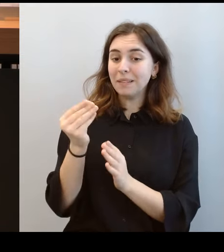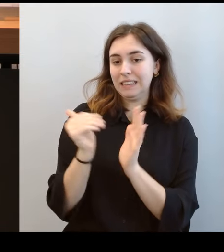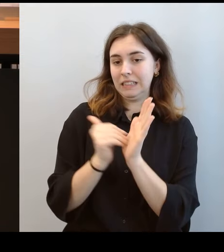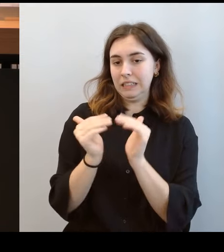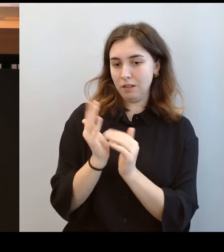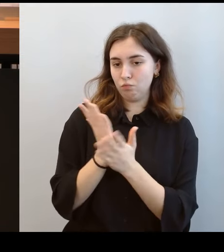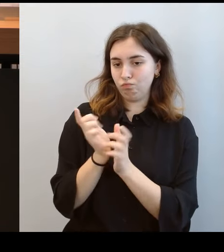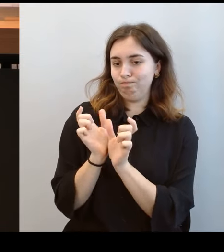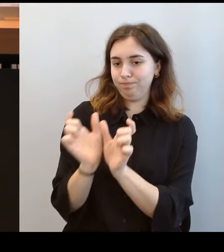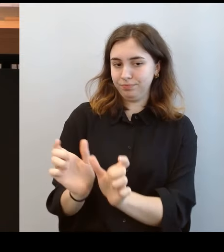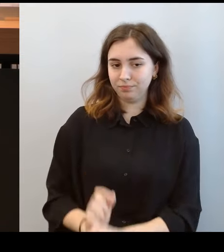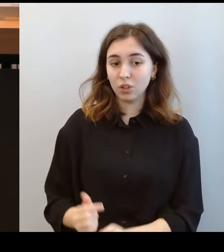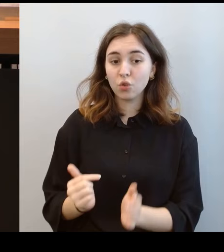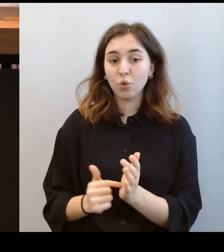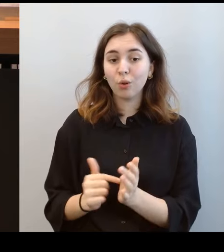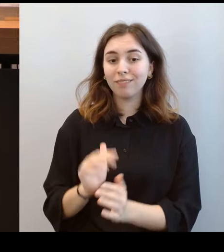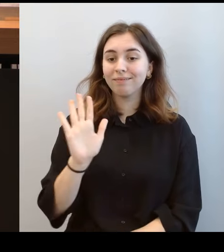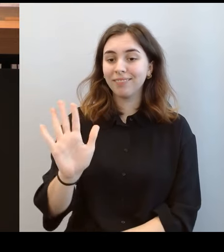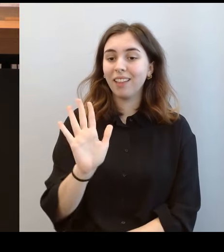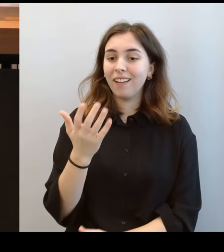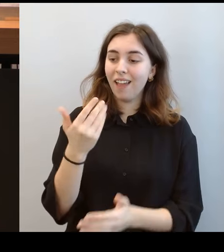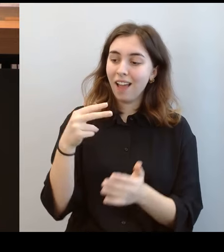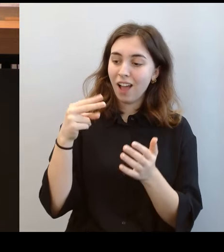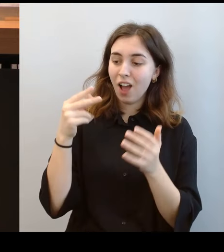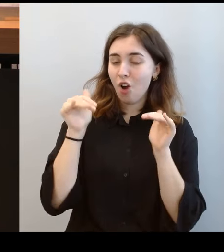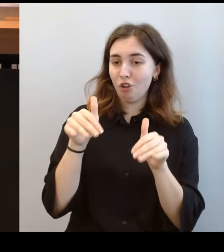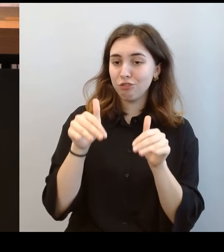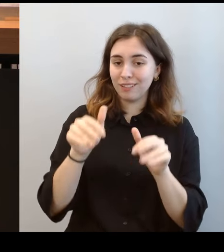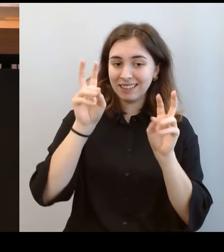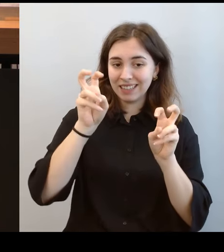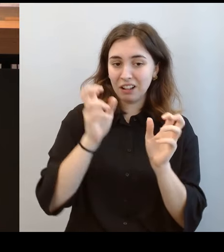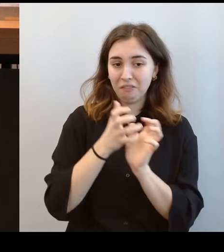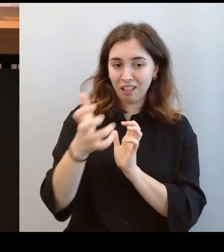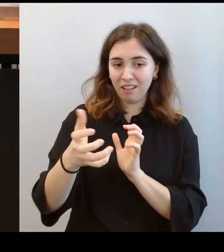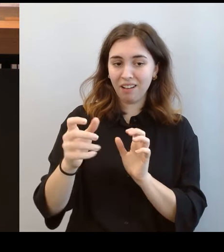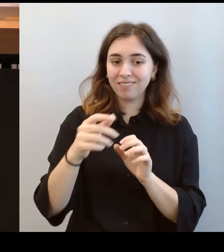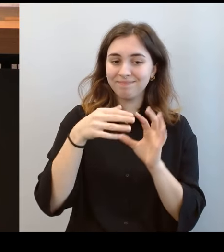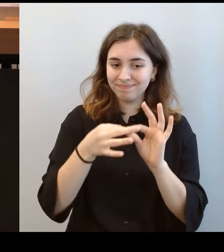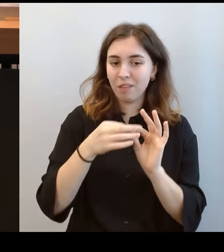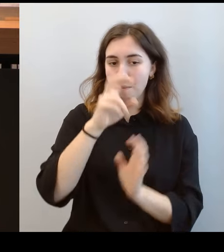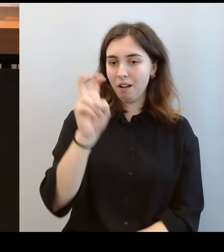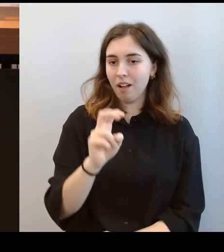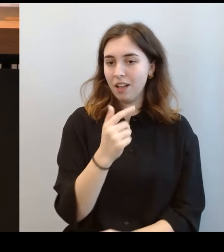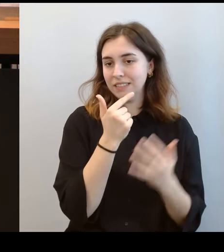Dabei sprechen die Zahlen und die Fakten eine eindeutige Sprache. Ich zitiere, mit Erlaubnis der Präsidentin,